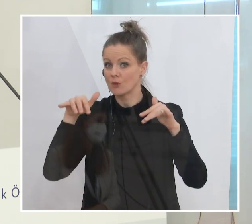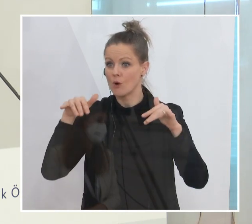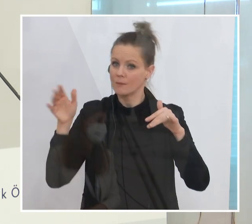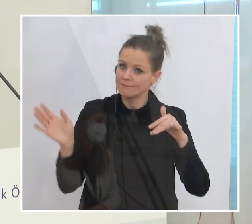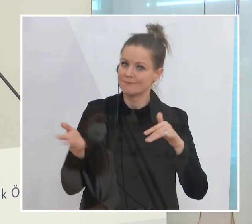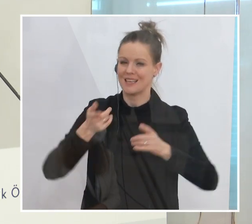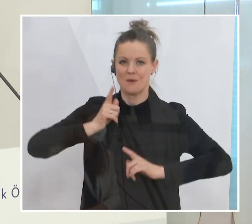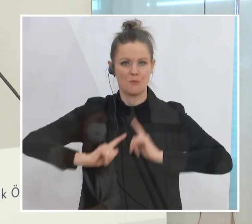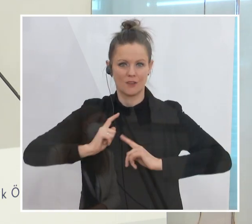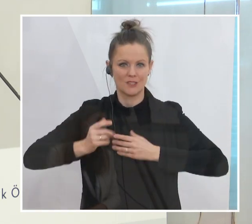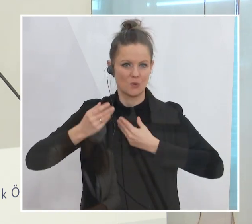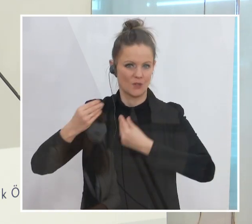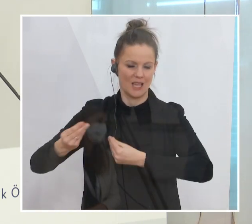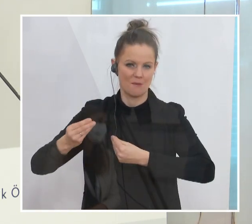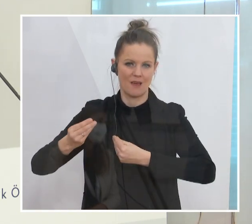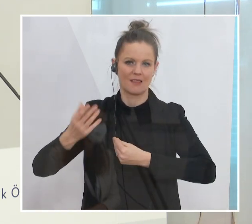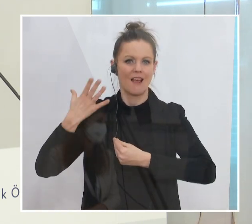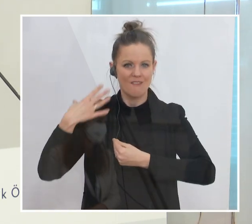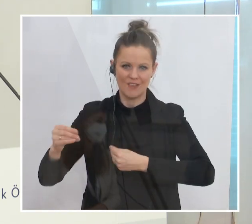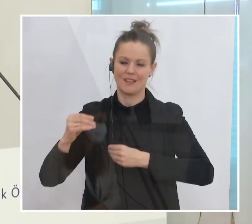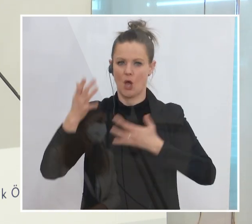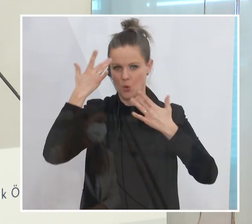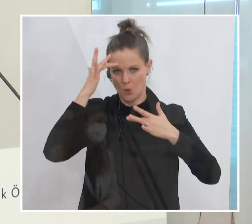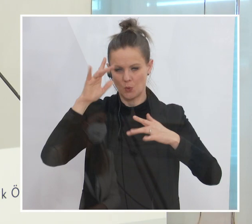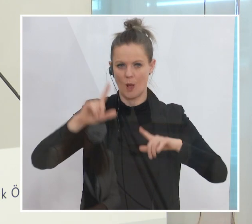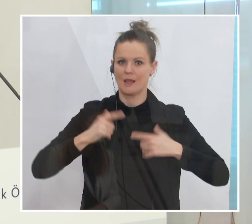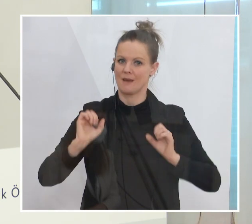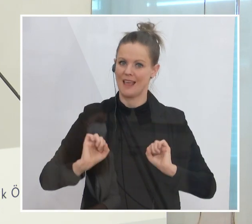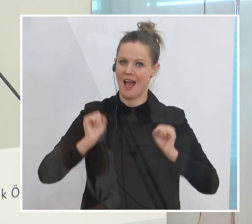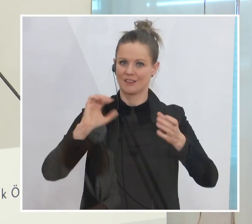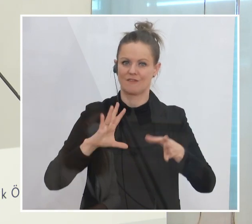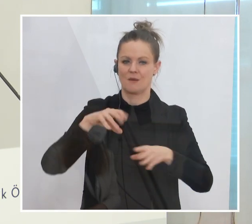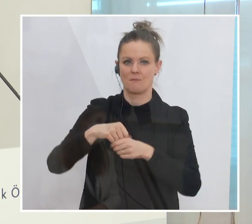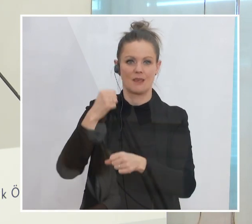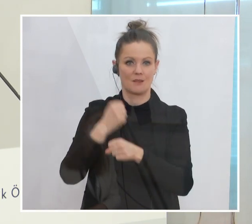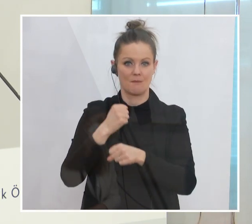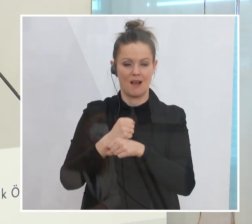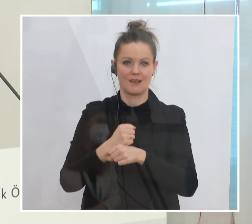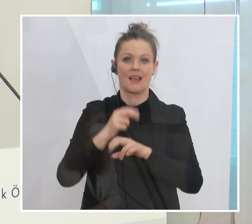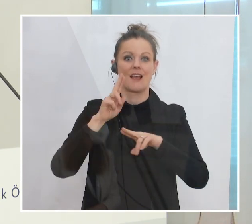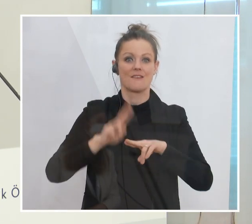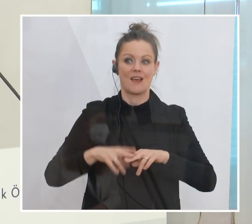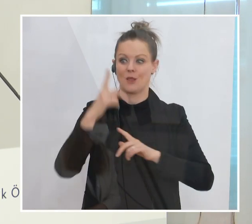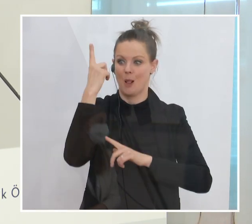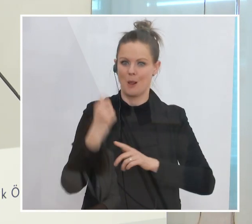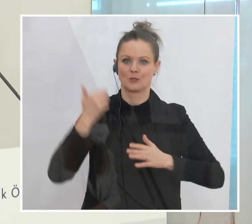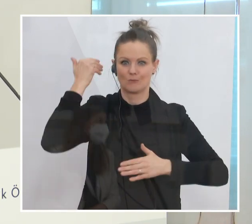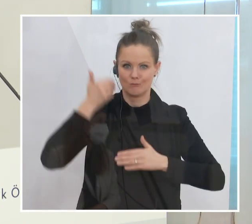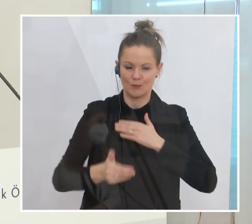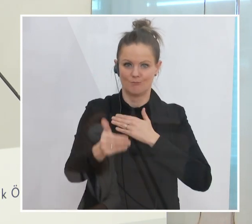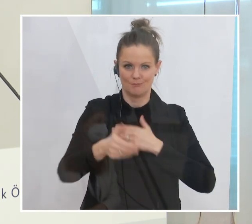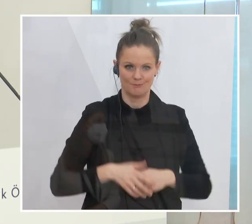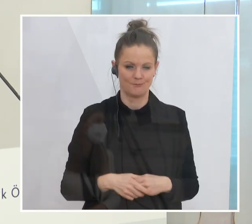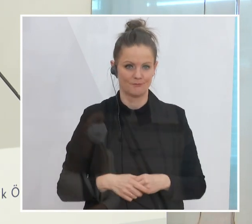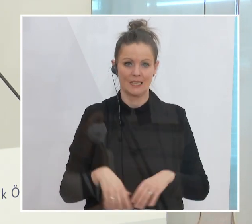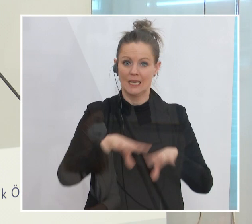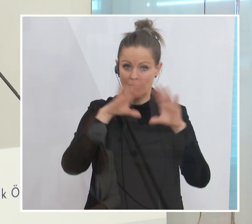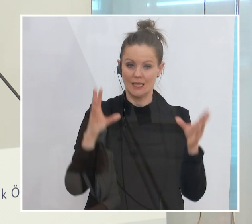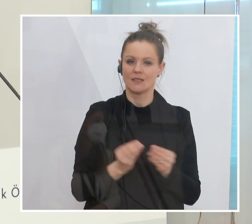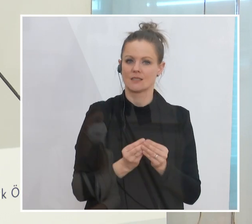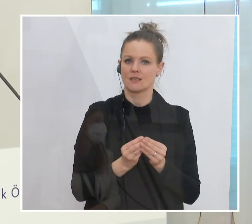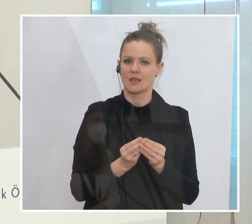wieder am Kulturleben aktiv teilzunehmen, wenn es dann losgehen kann. Insgesamt nehmen wir dafür